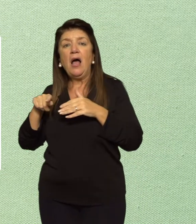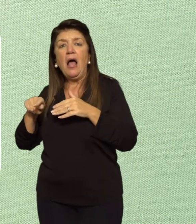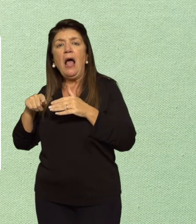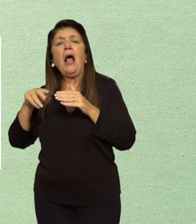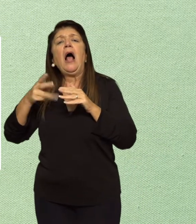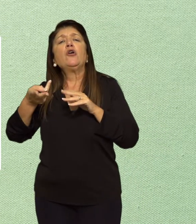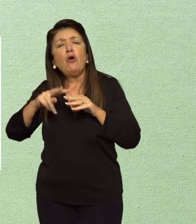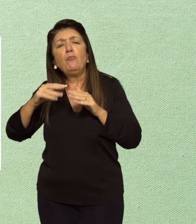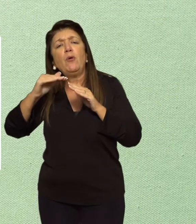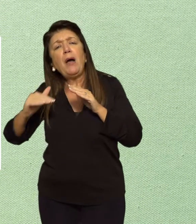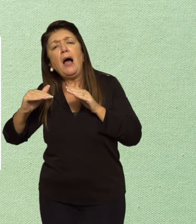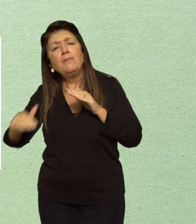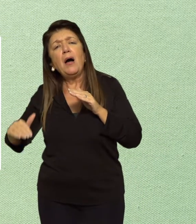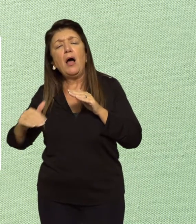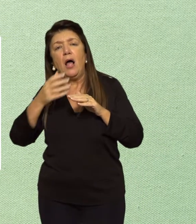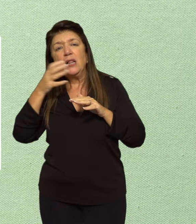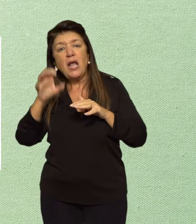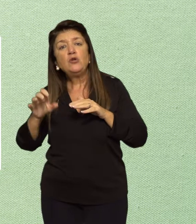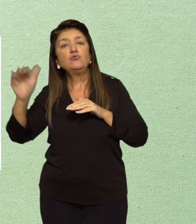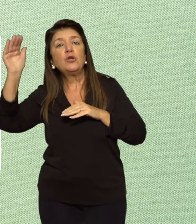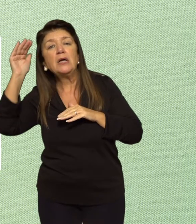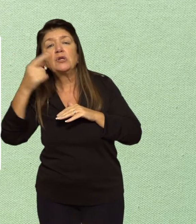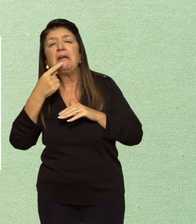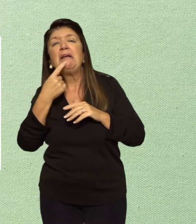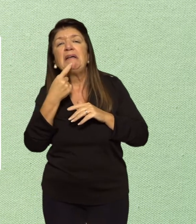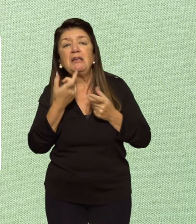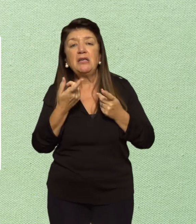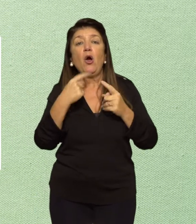di essere accolte anche solo in una situazione di emergenza, di essere allontanate dal luogo